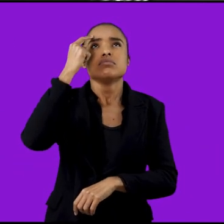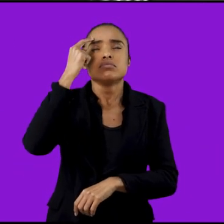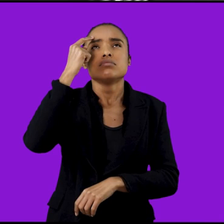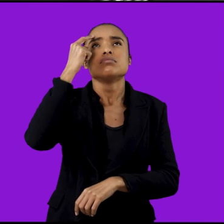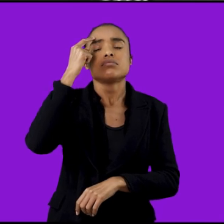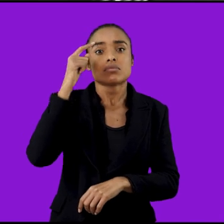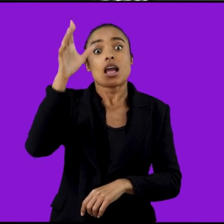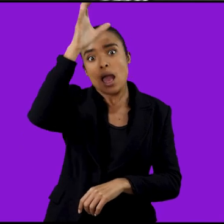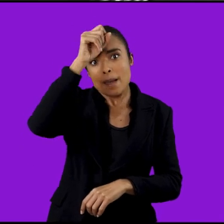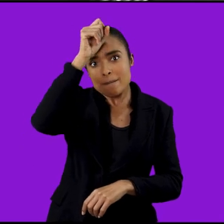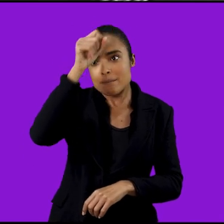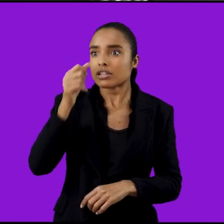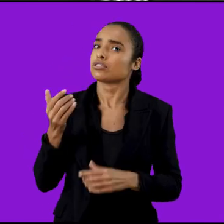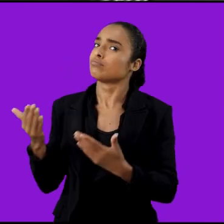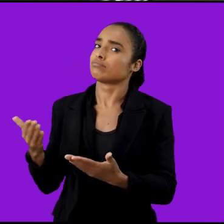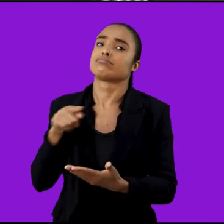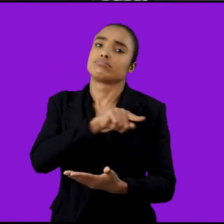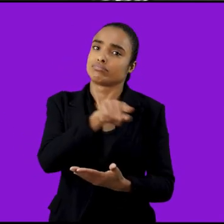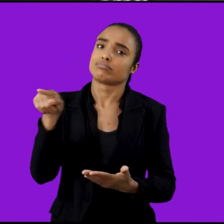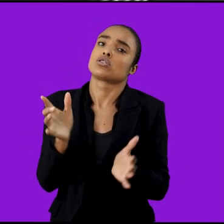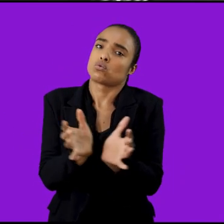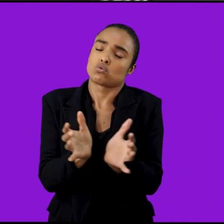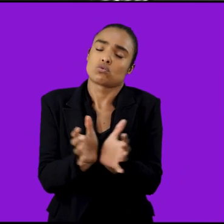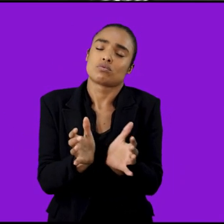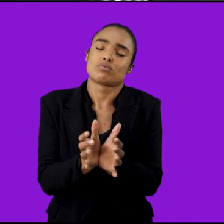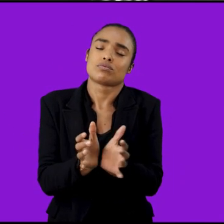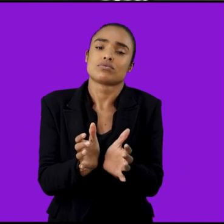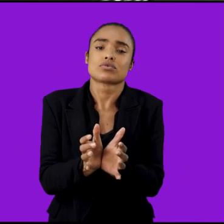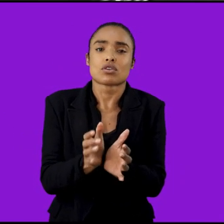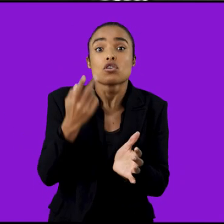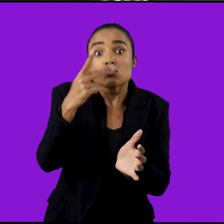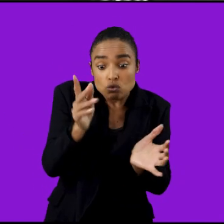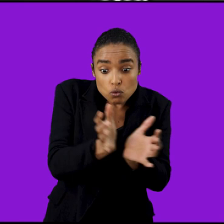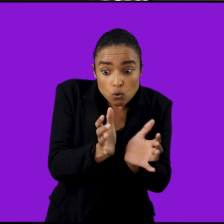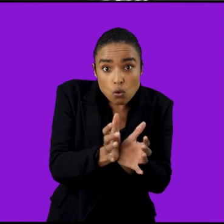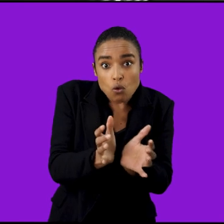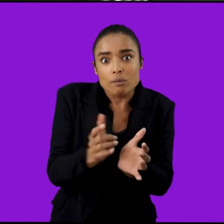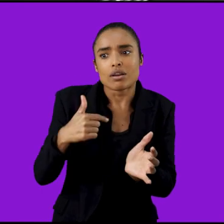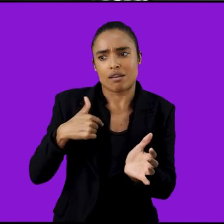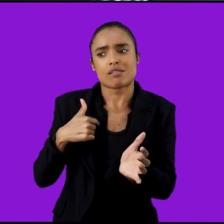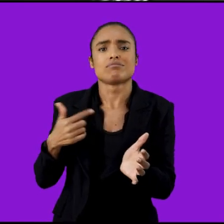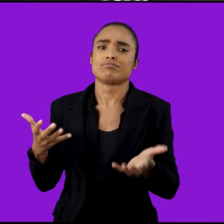e entende do seu negócio, entendeu? Aprendi muito com vocês. Quero, quero relatar isso e agradecer… Obrigado